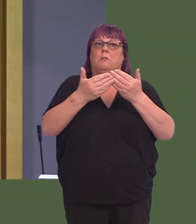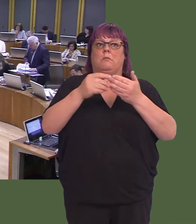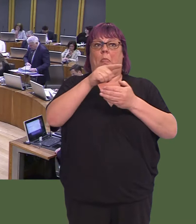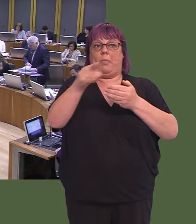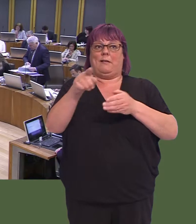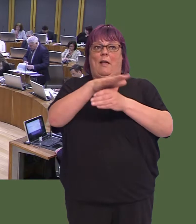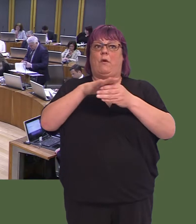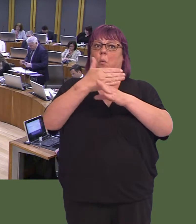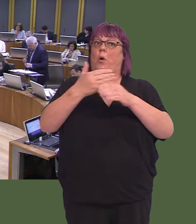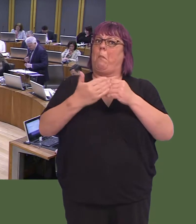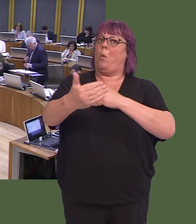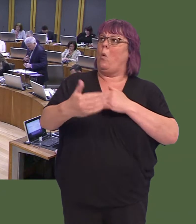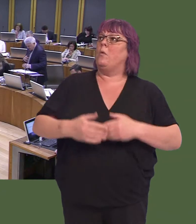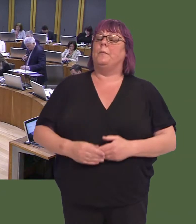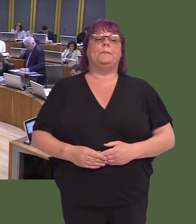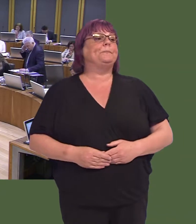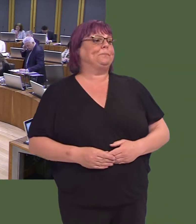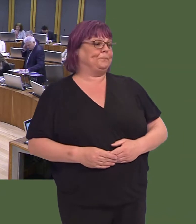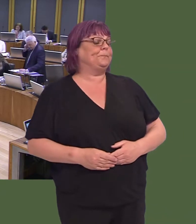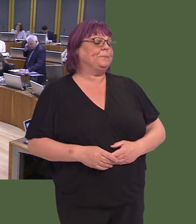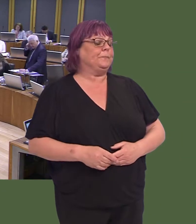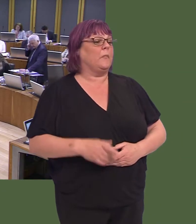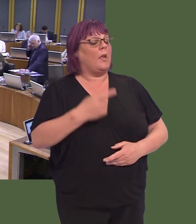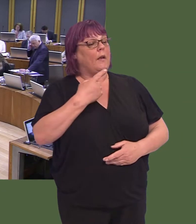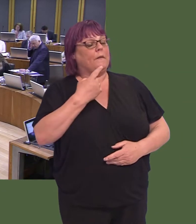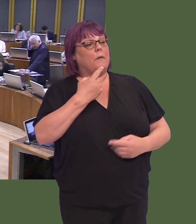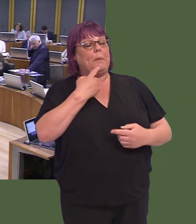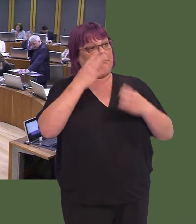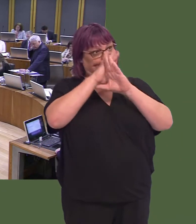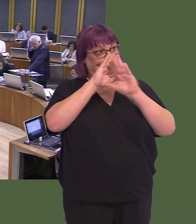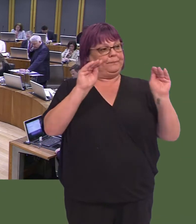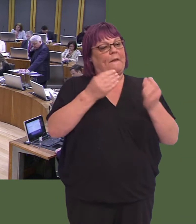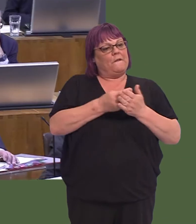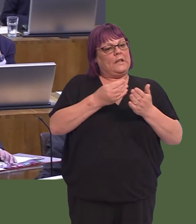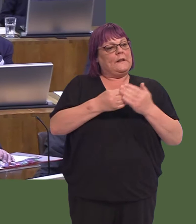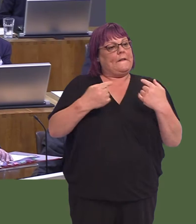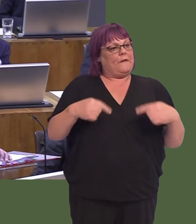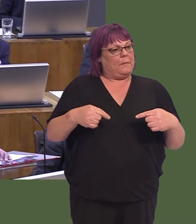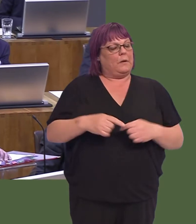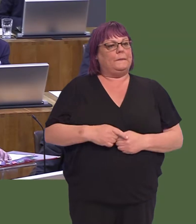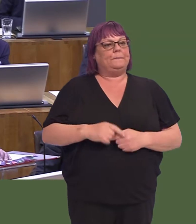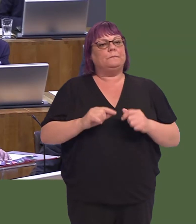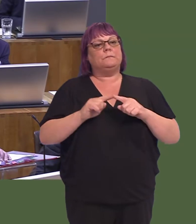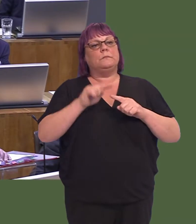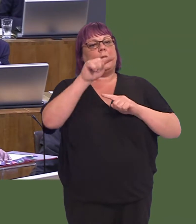Carwyn Jones AM: Fe wnes i sÙn am yr arian sydd ar gael a sÙn am y cyfarfod sy'n mynd